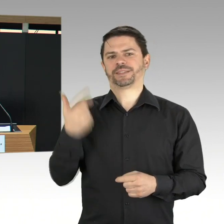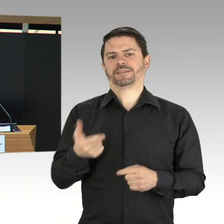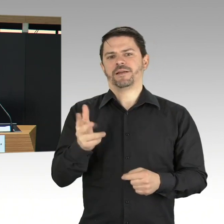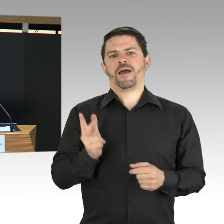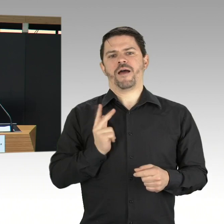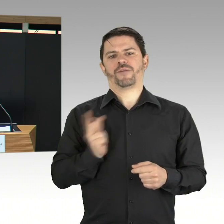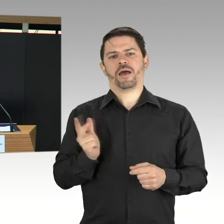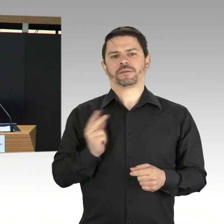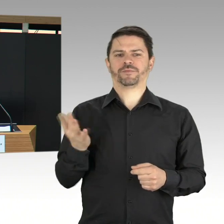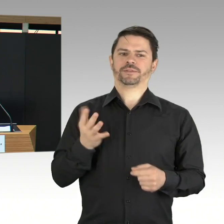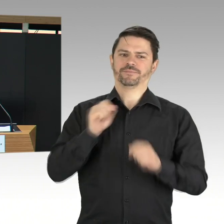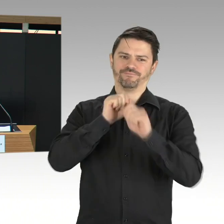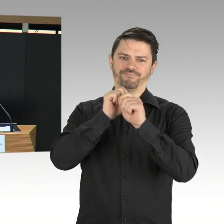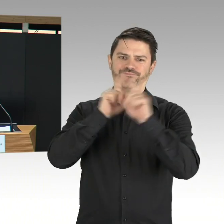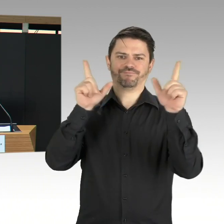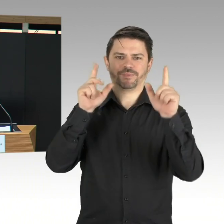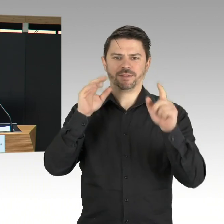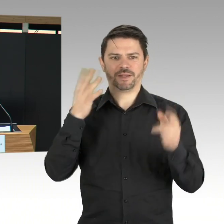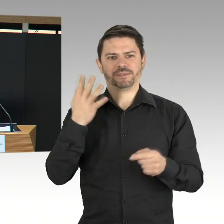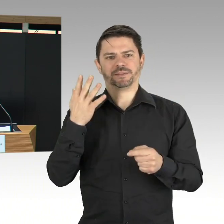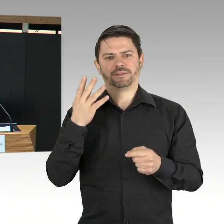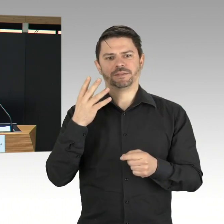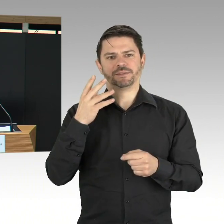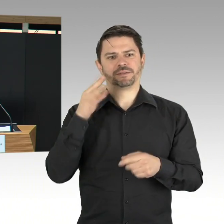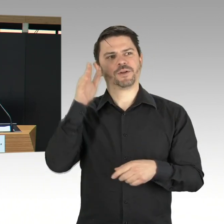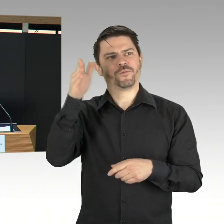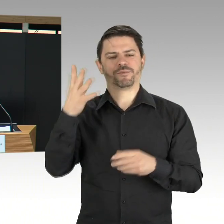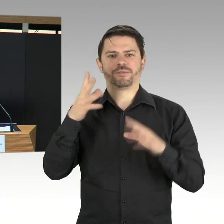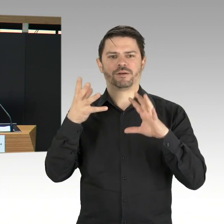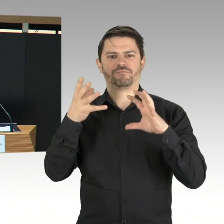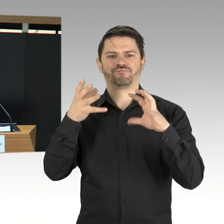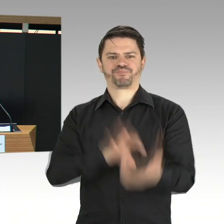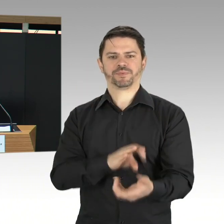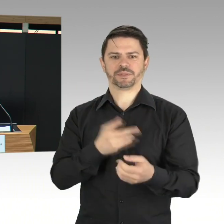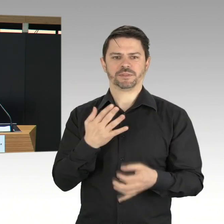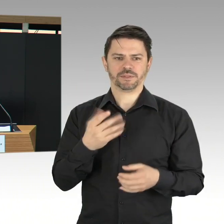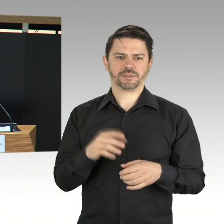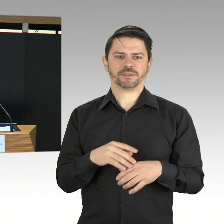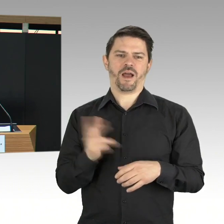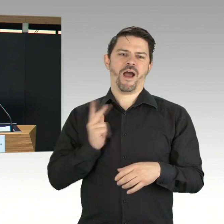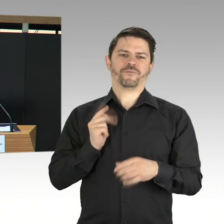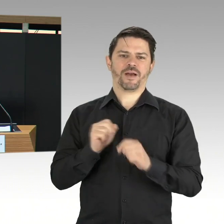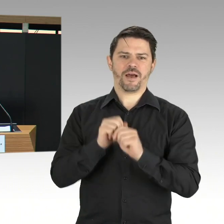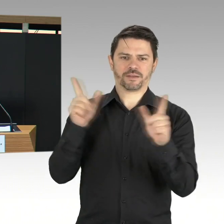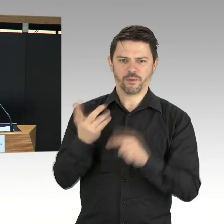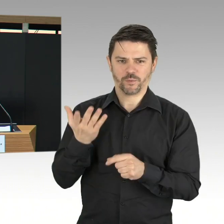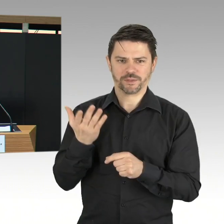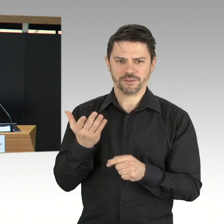so christlich gehen Sie aber nicht mit den Mieterinnen und Mietern um, die Sie immer noch wählen.